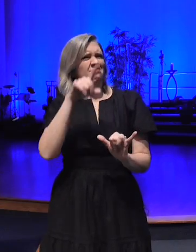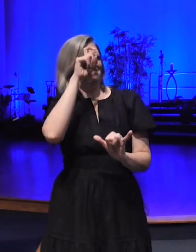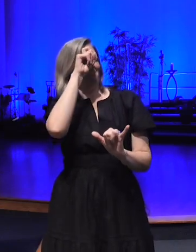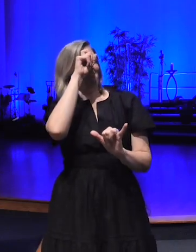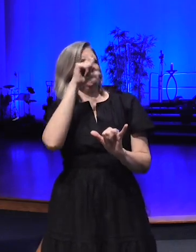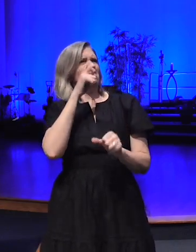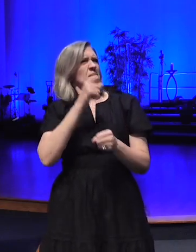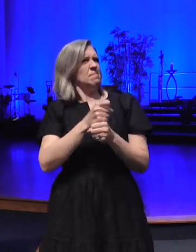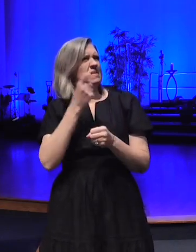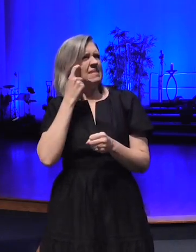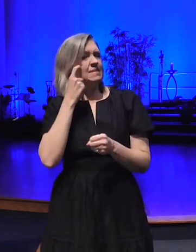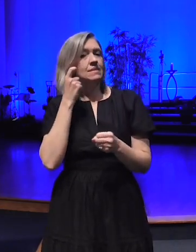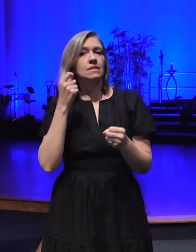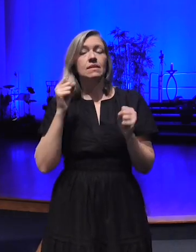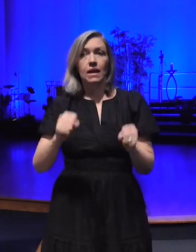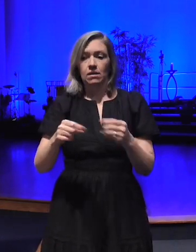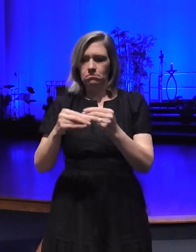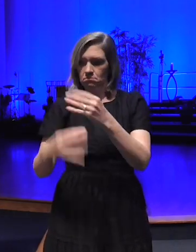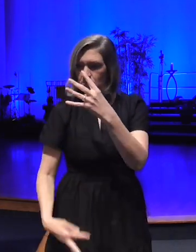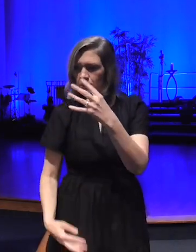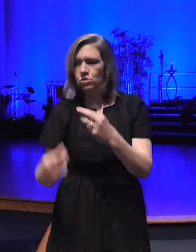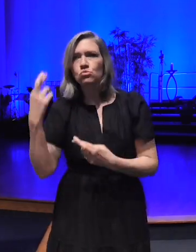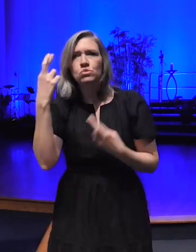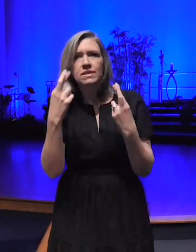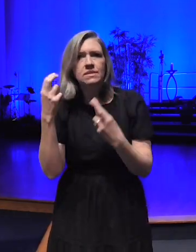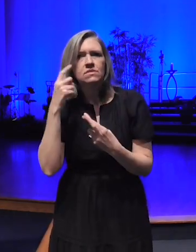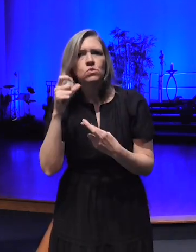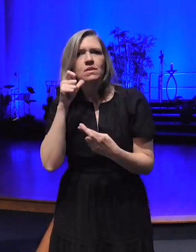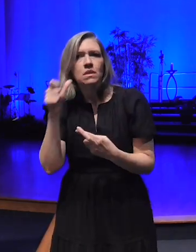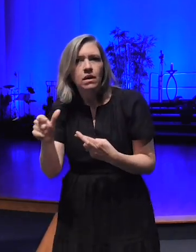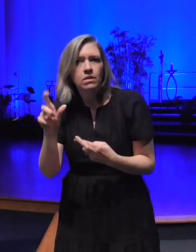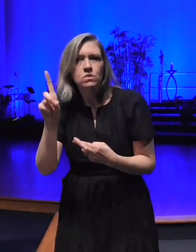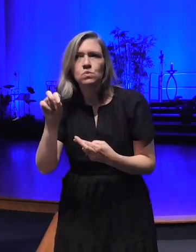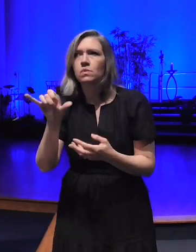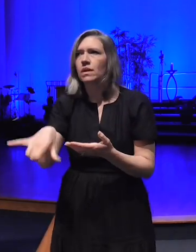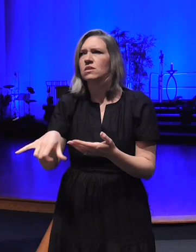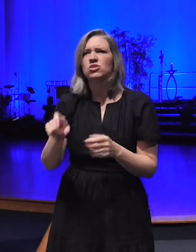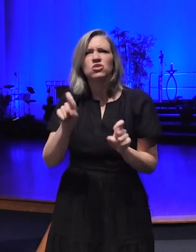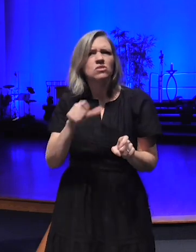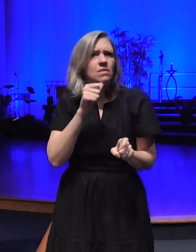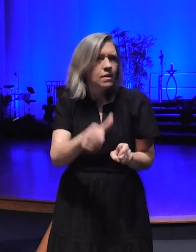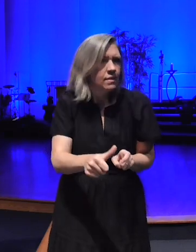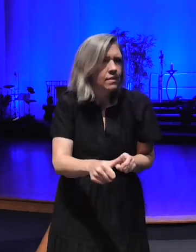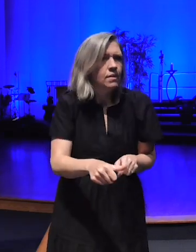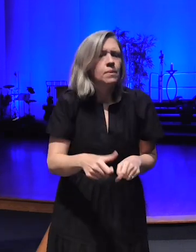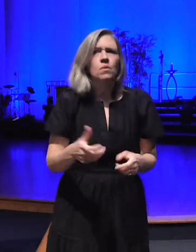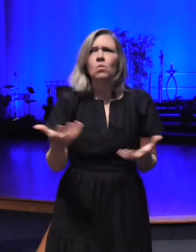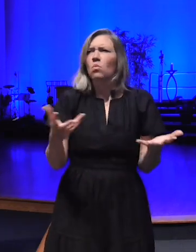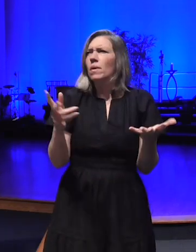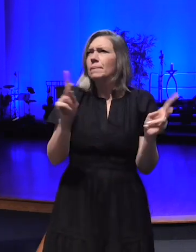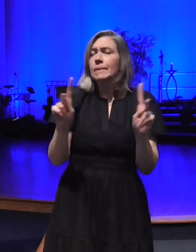eso o no debería hacer eso uh, ¿qué va a pensar la gente? He pasado todo este tiempo